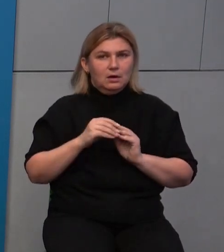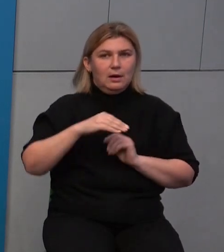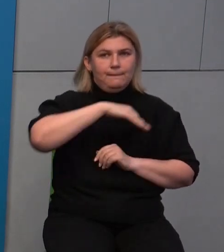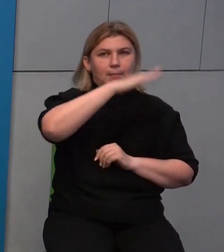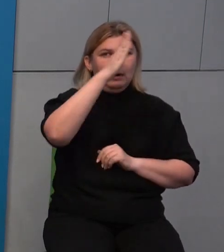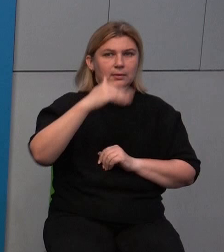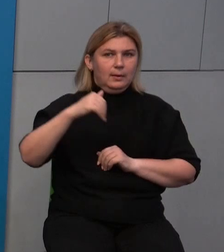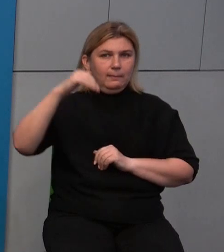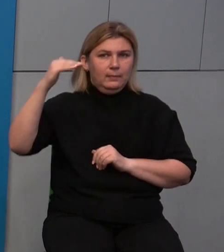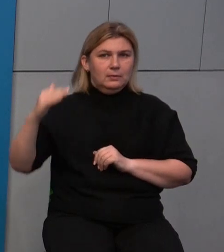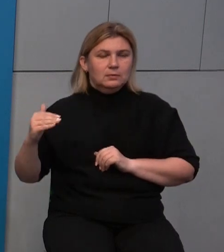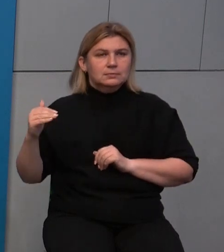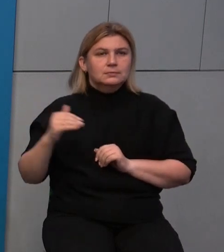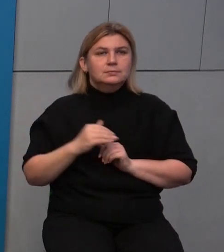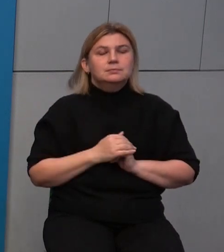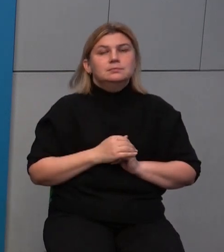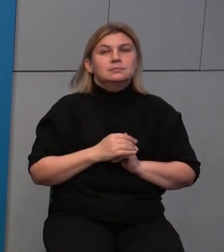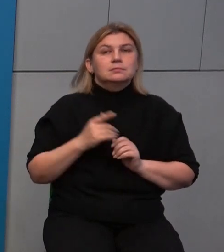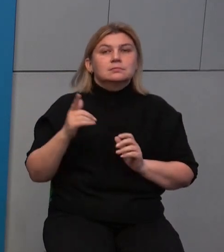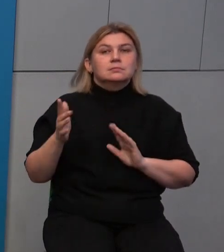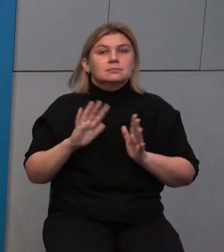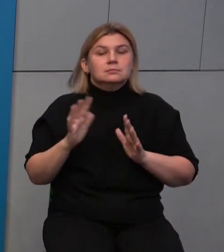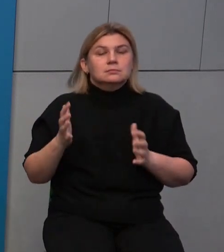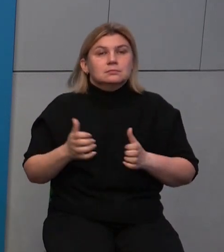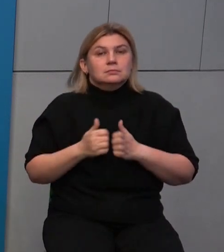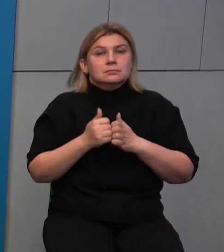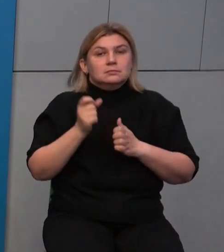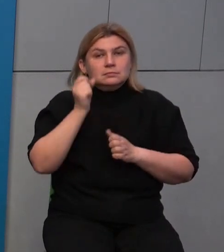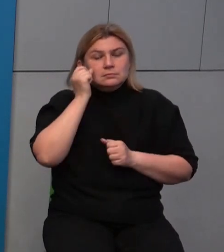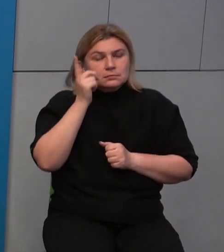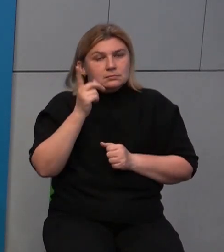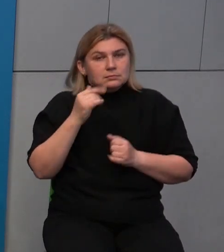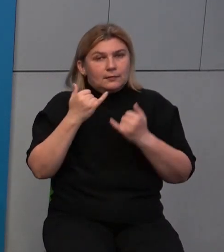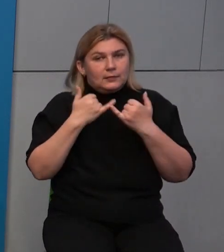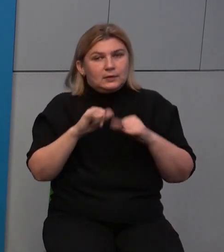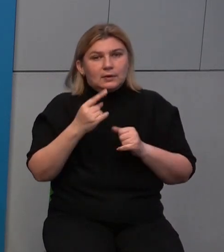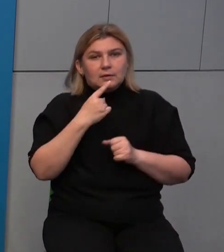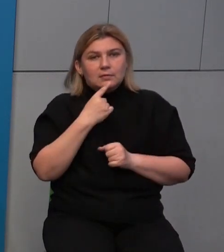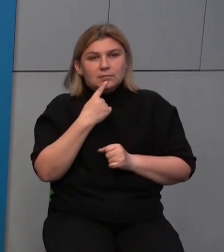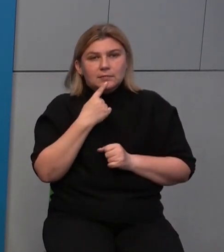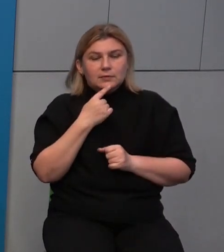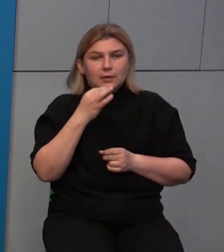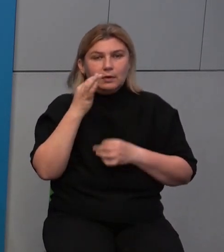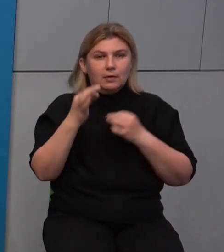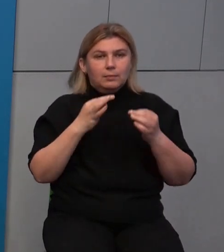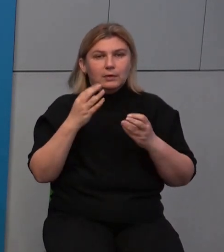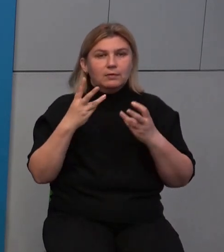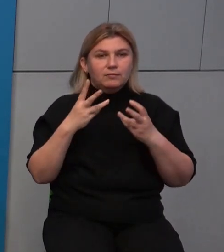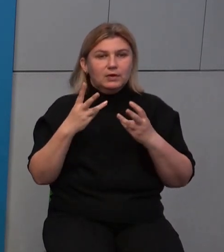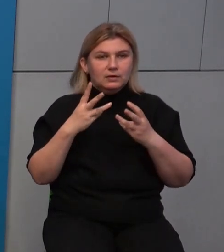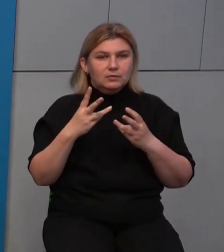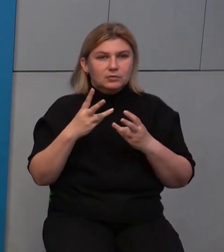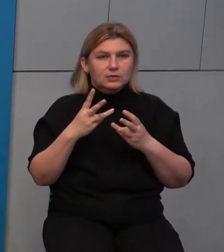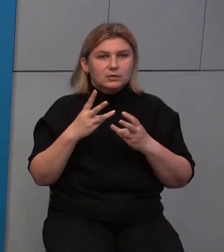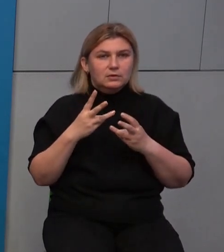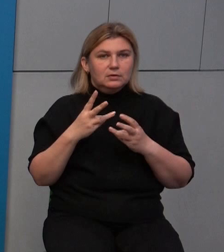i sposobem, pomysłem na znalezienie innego języka, żeby opowiedzieć o ważnych, etycznych na przykład wyzwaniach.